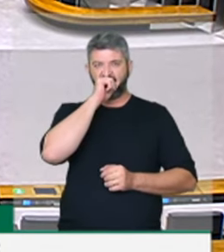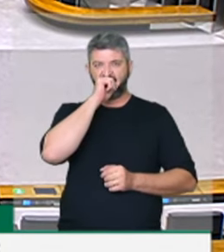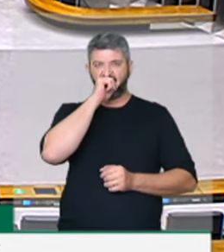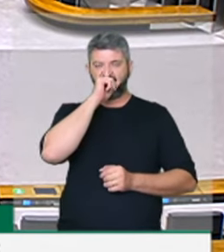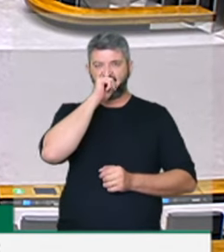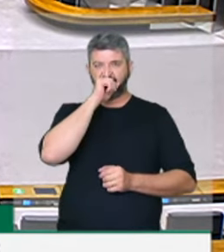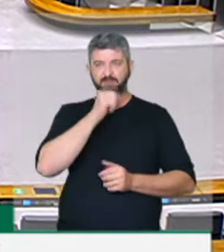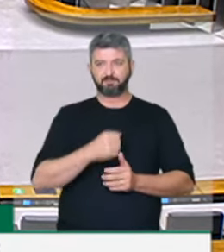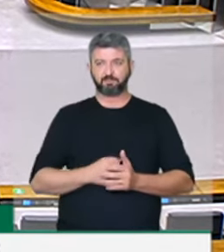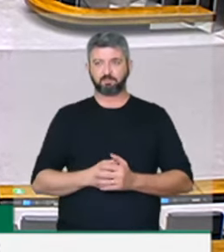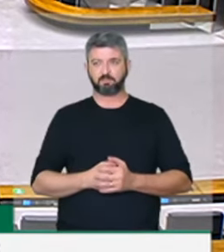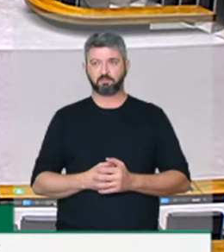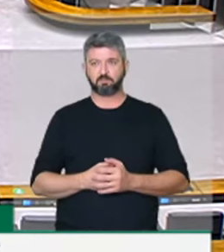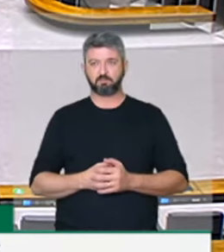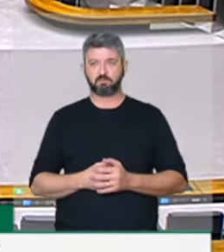ORIENTA O PTB? -- [PRESIDENTE]: COMO